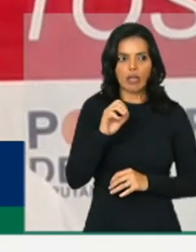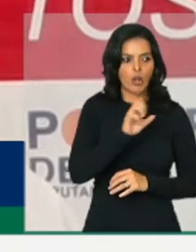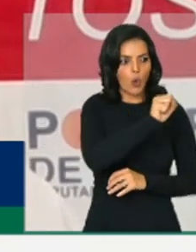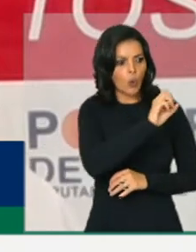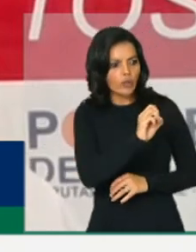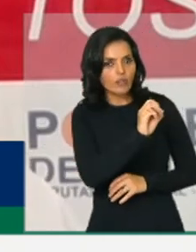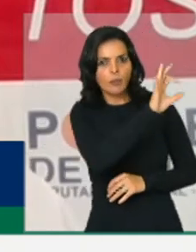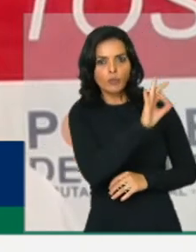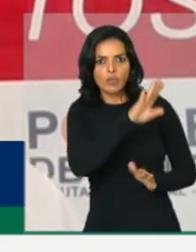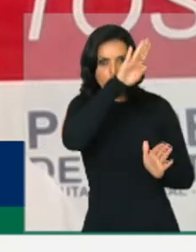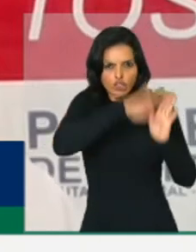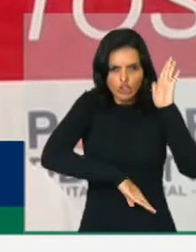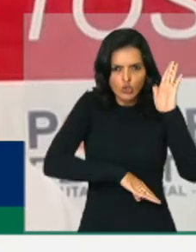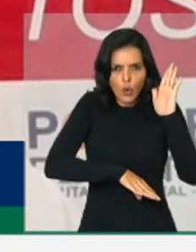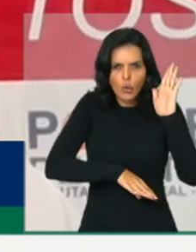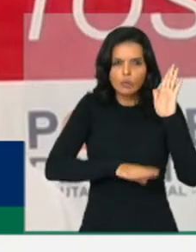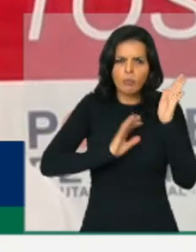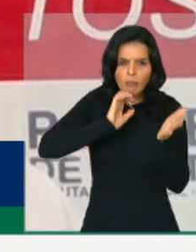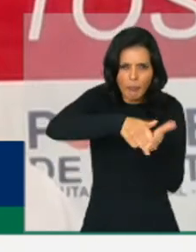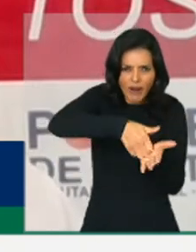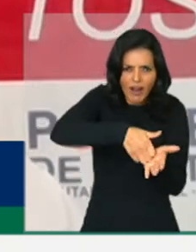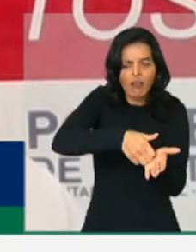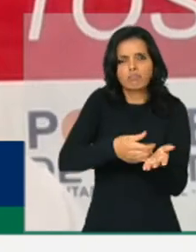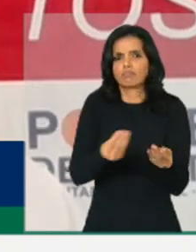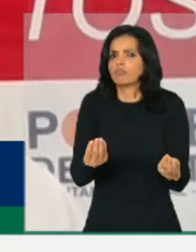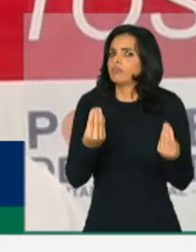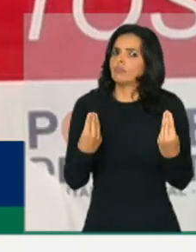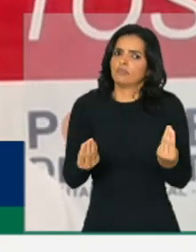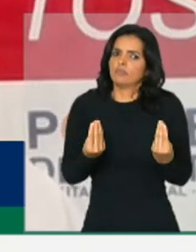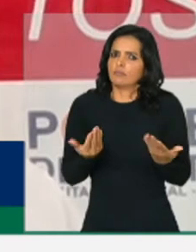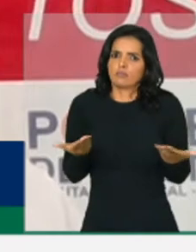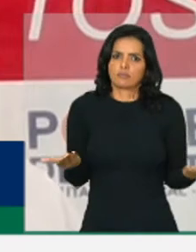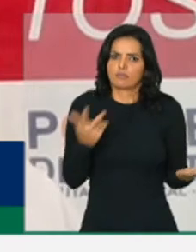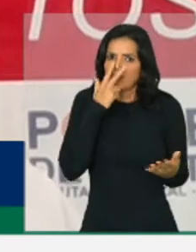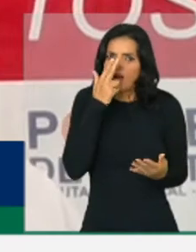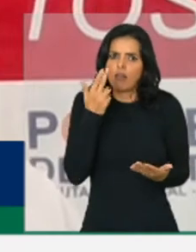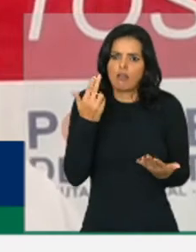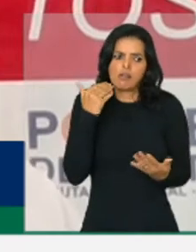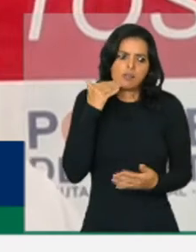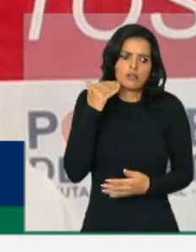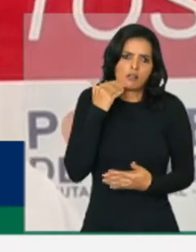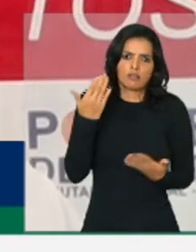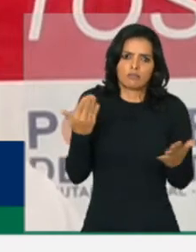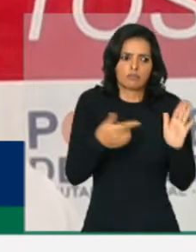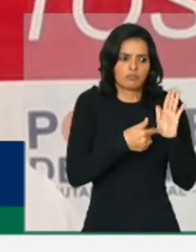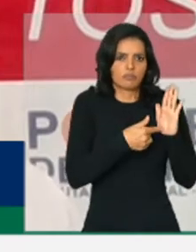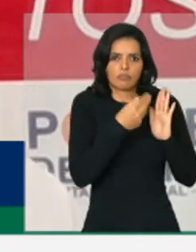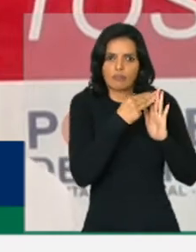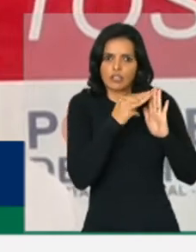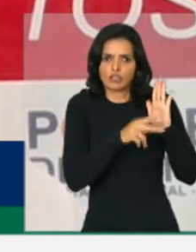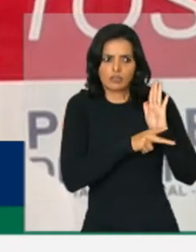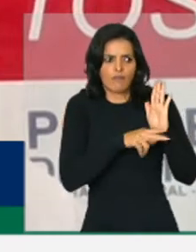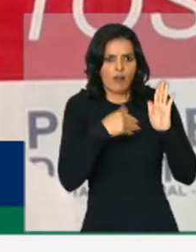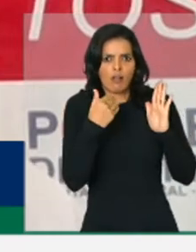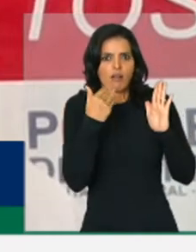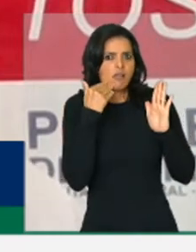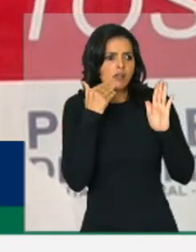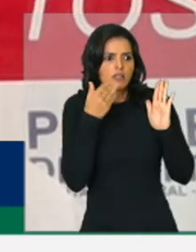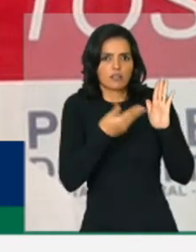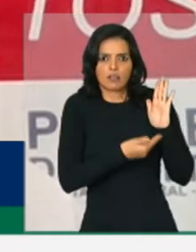O RELATÓRIO É MUITO RUIM, PRESIDENTE. [PRESIDENTE]: OBRIGADO DEPUTADO. COMO VOTA O SOLIDARIEDADE? [DEPUTADA]: